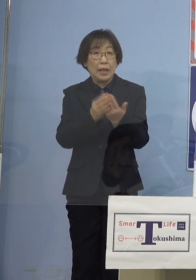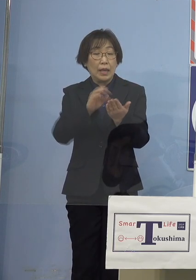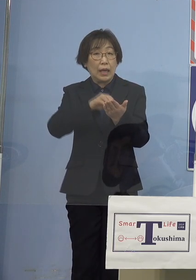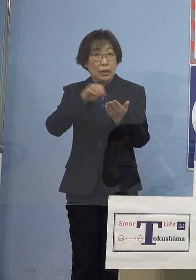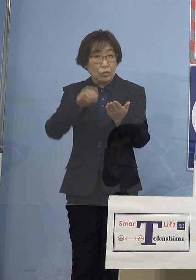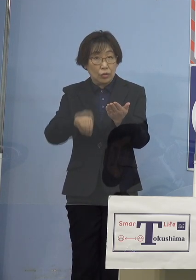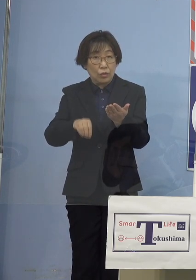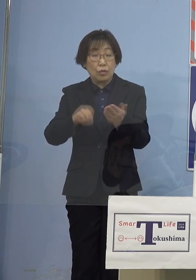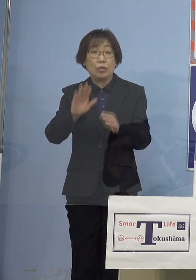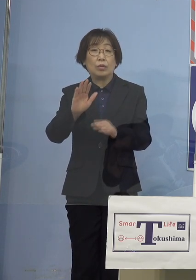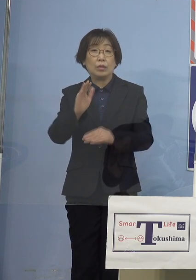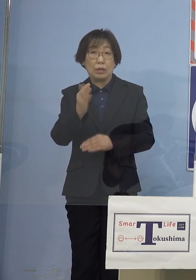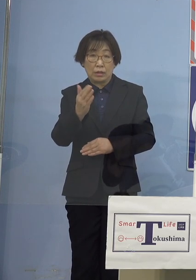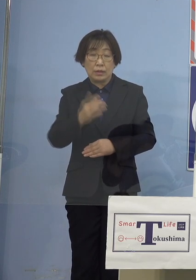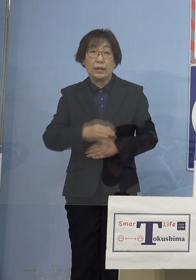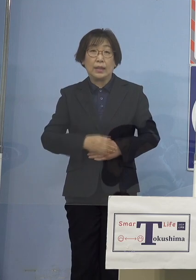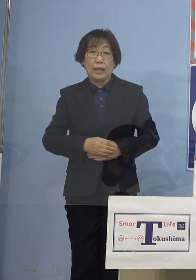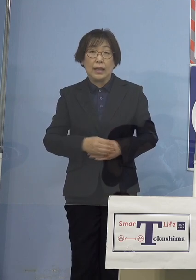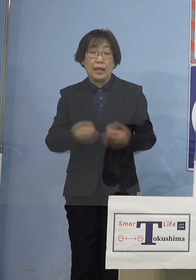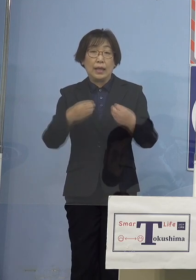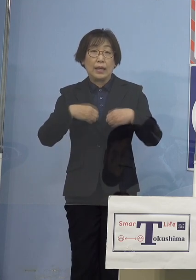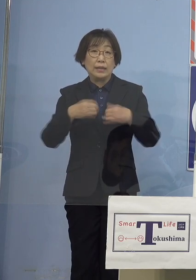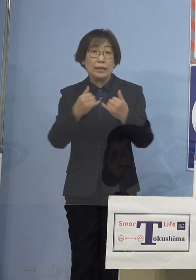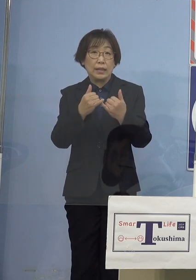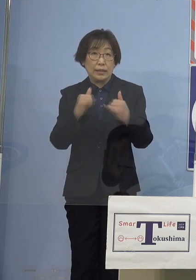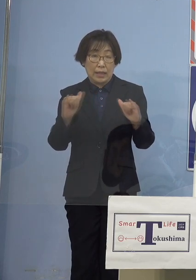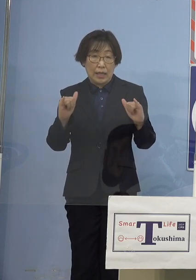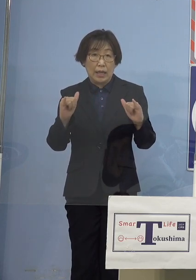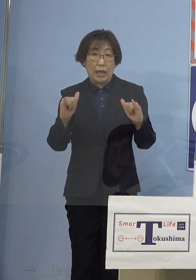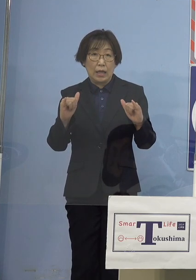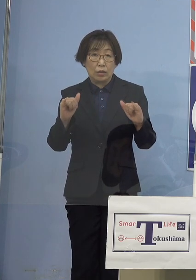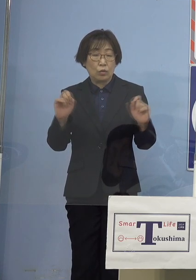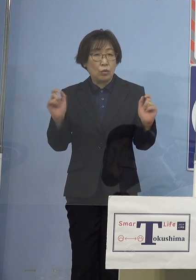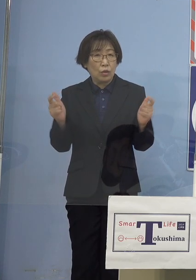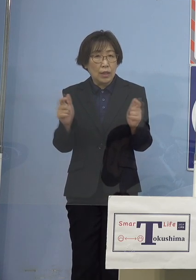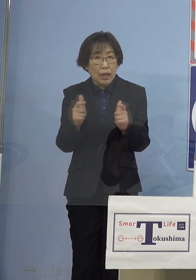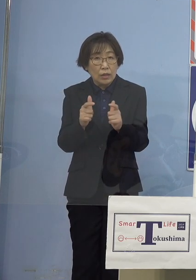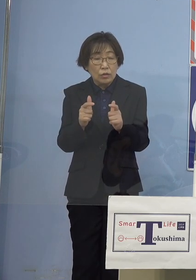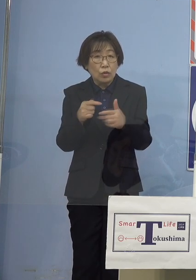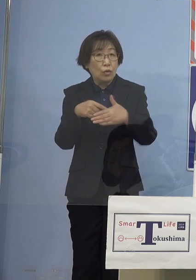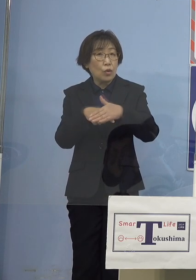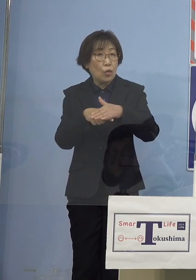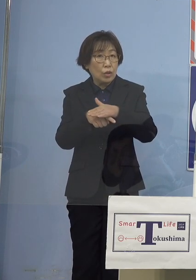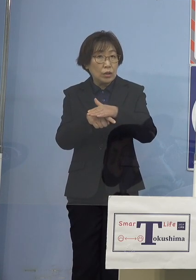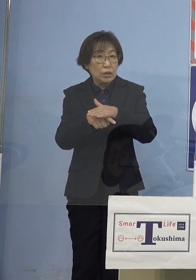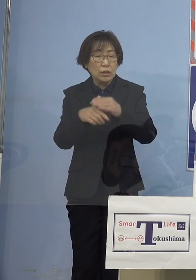感染者の減少要因 実は全国でもよく分からない